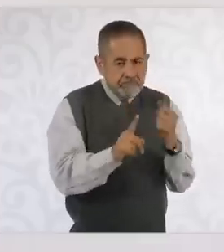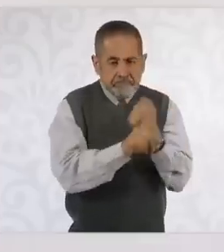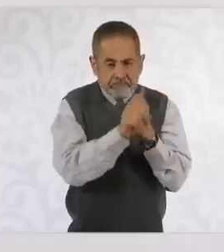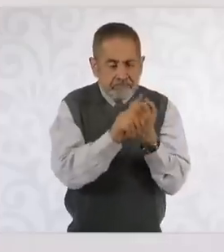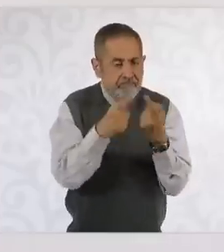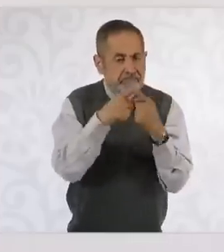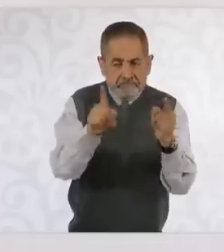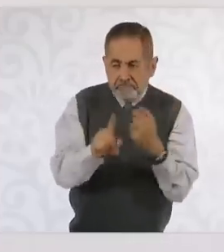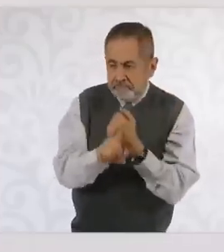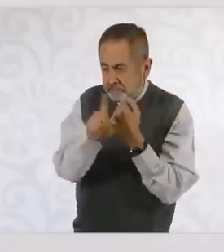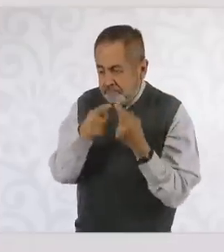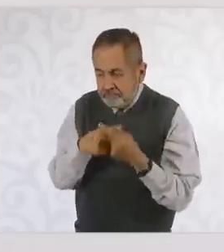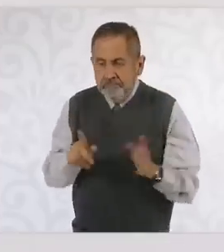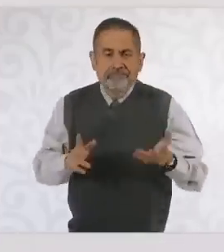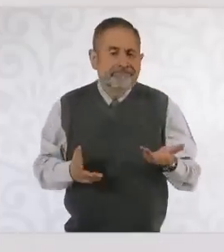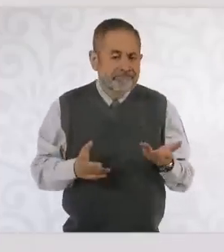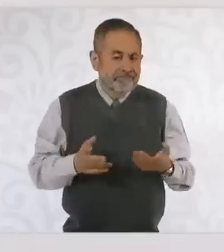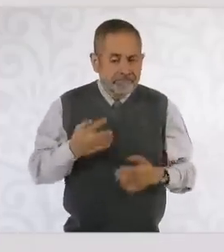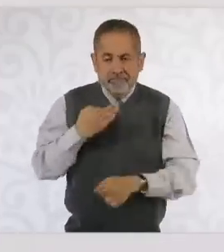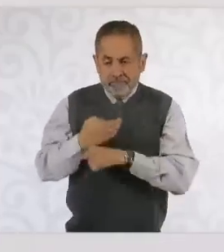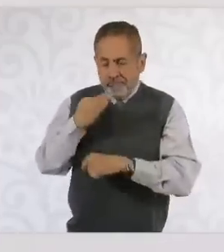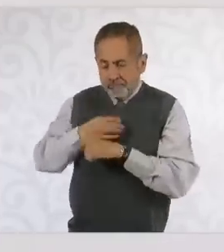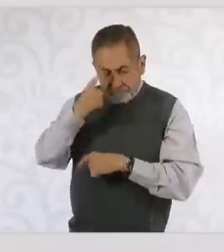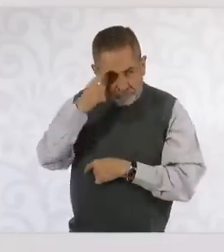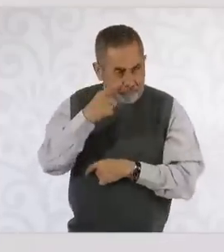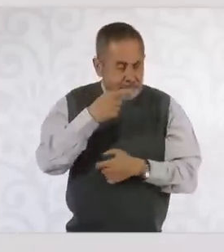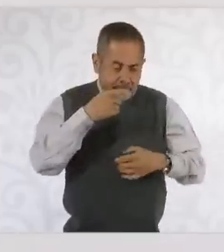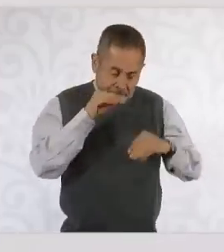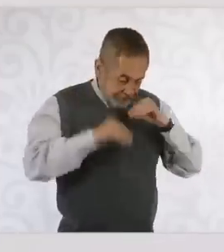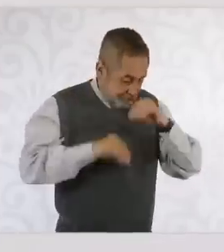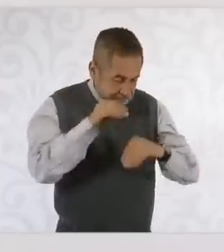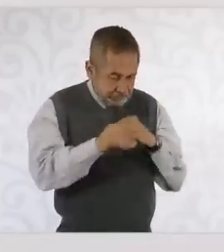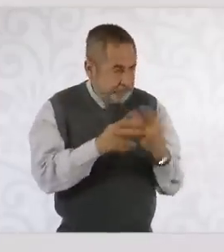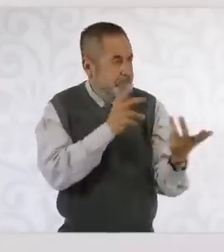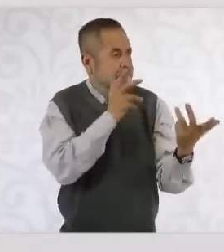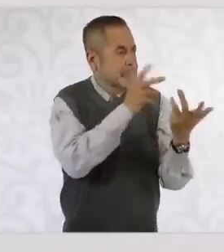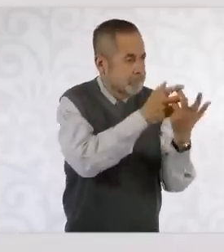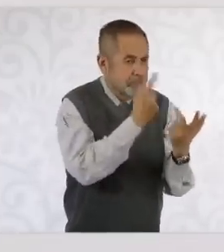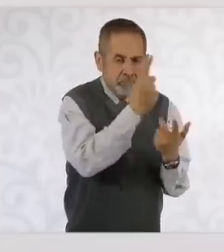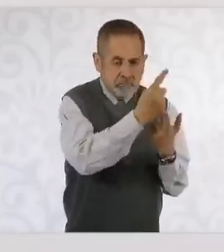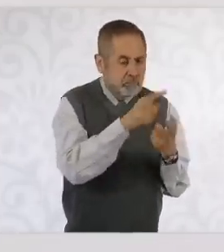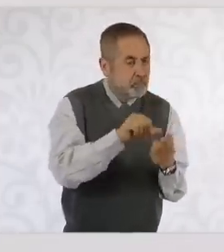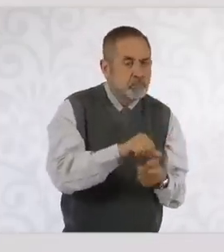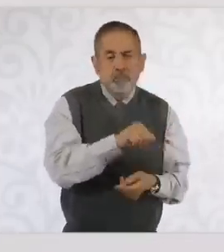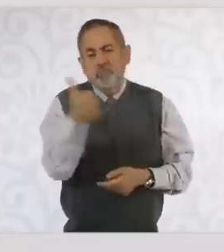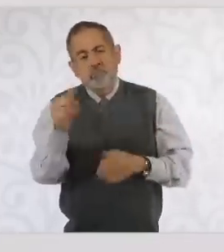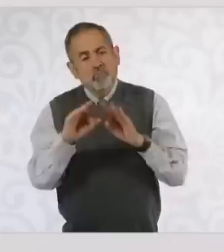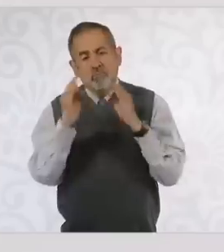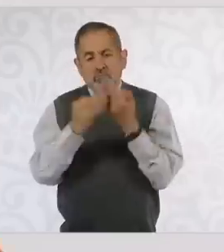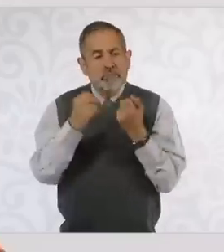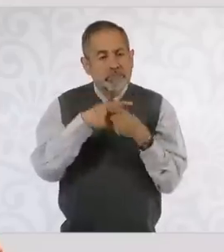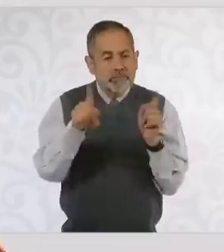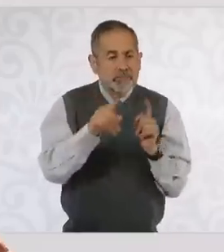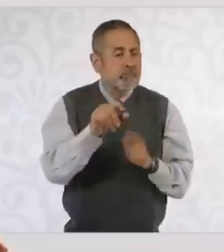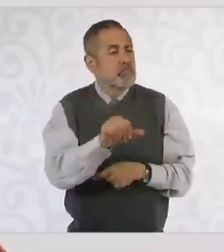estrategias particulares para cada uno de esos estados en coordinación con las y los gobernadores